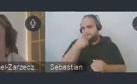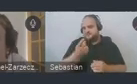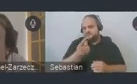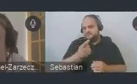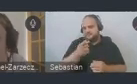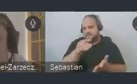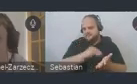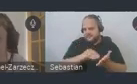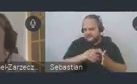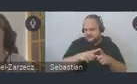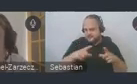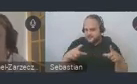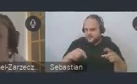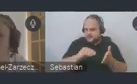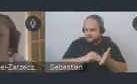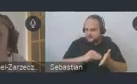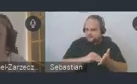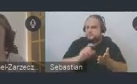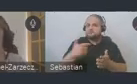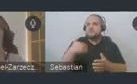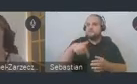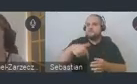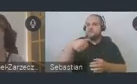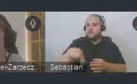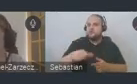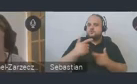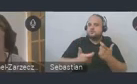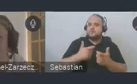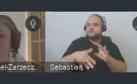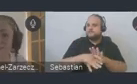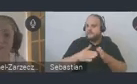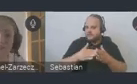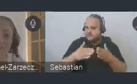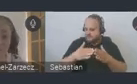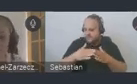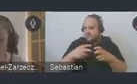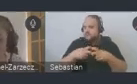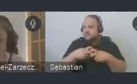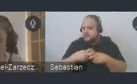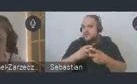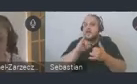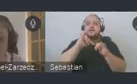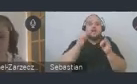"Zapisz na kartce, co w tym tygodniu zrobisz w internecie". Albo "Jakie strony odwiedzisz?".